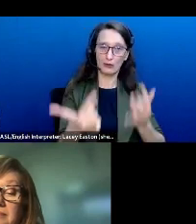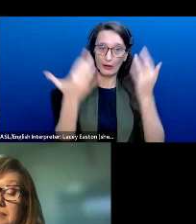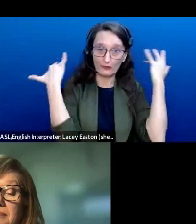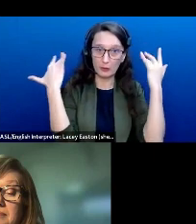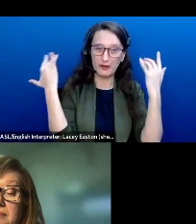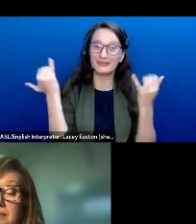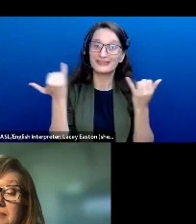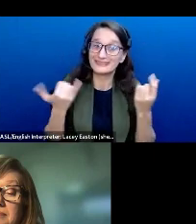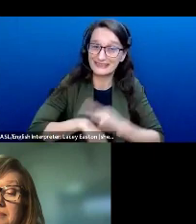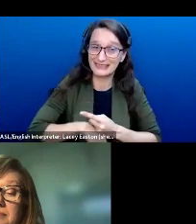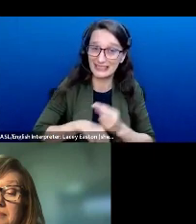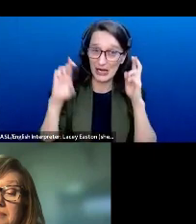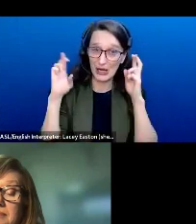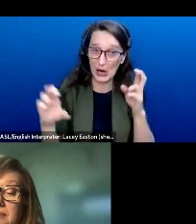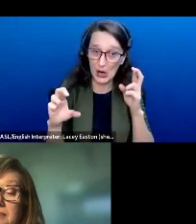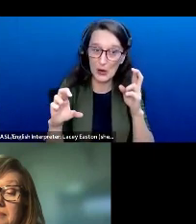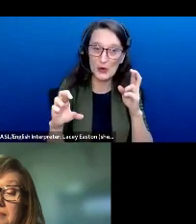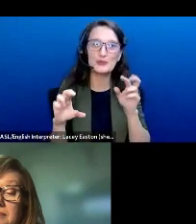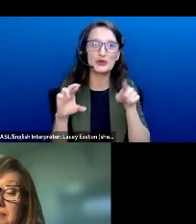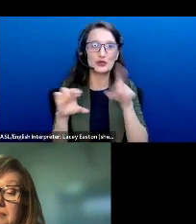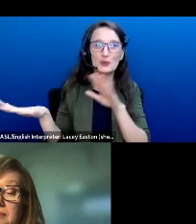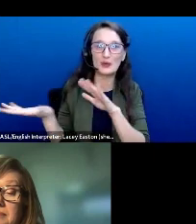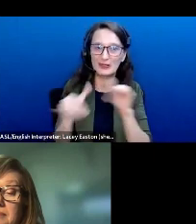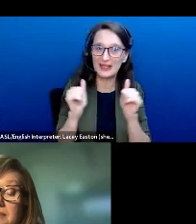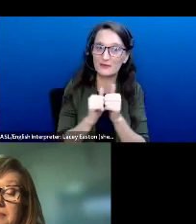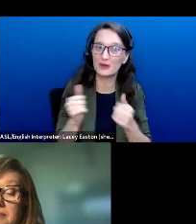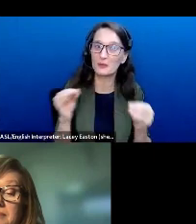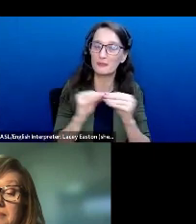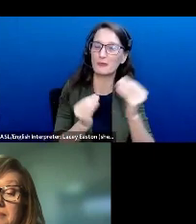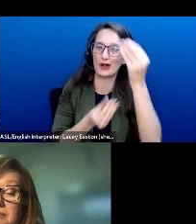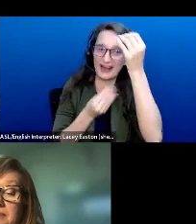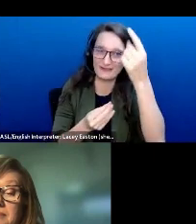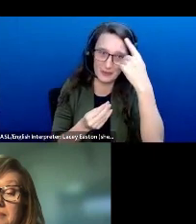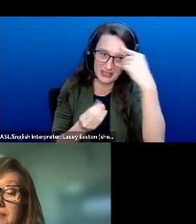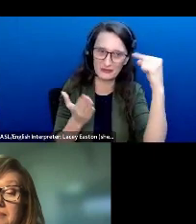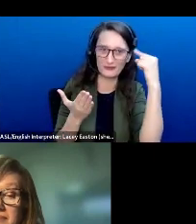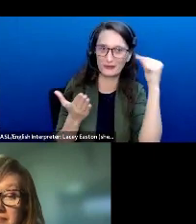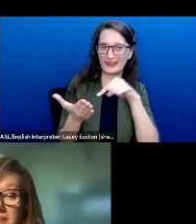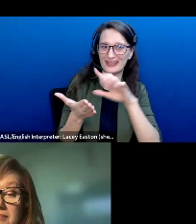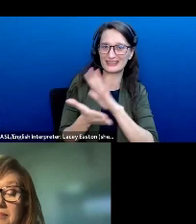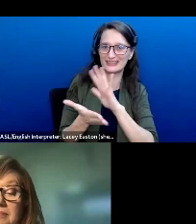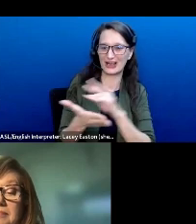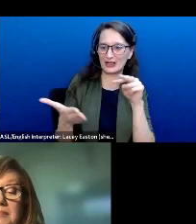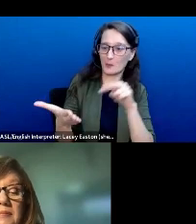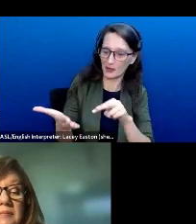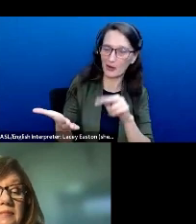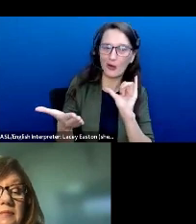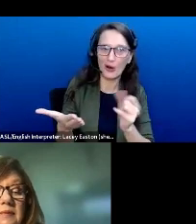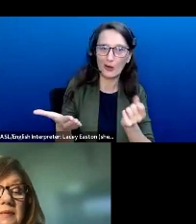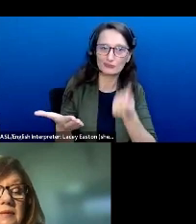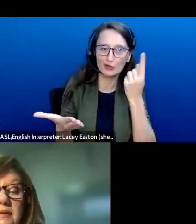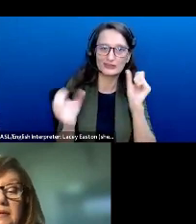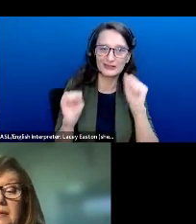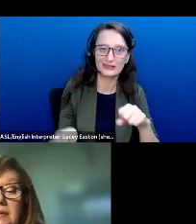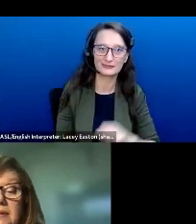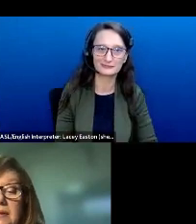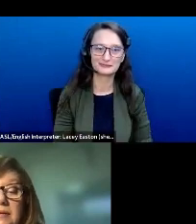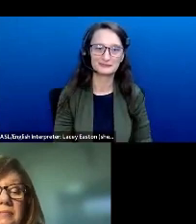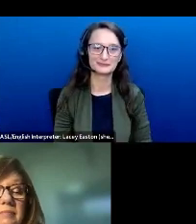se vayan con mucha más información y comprensión de este documento. Siguiente diapositiva,